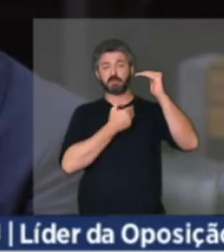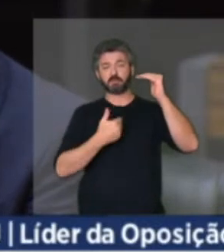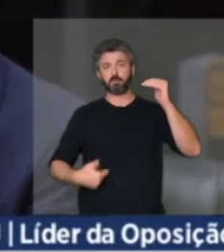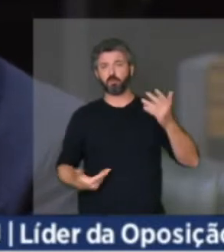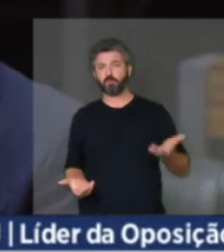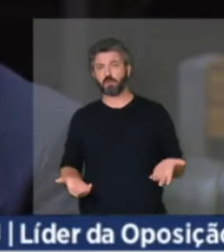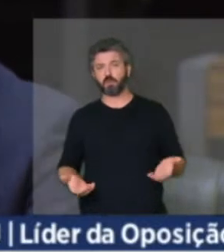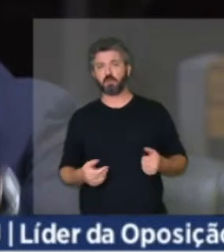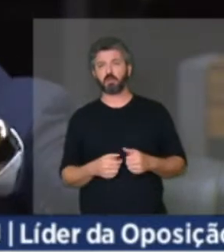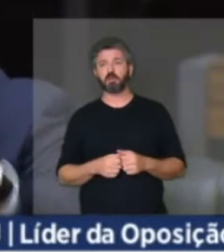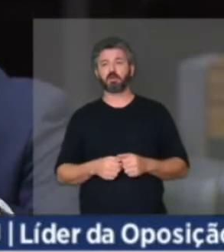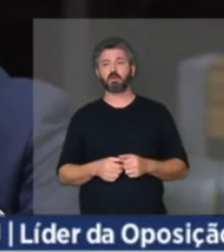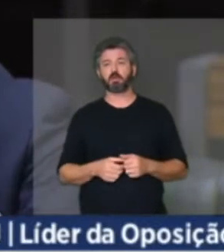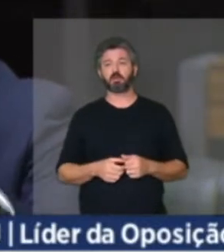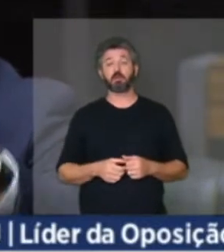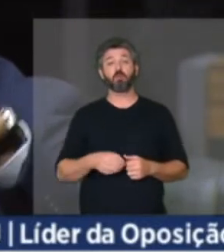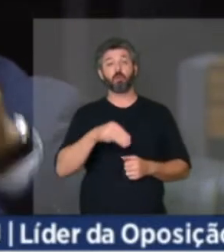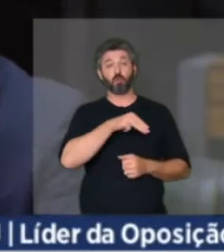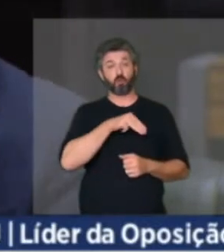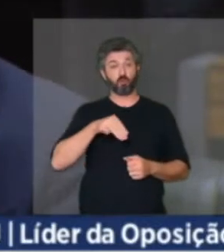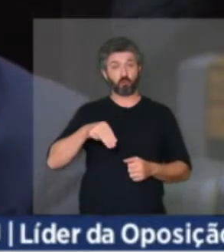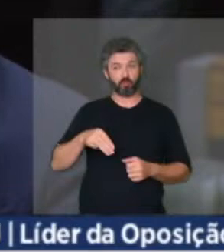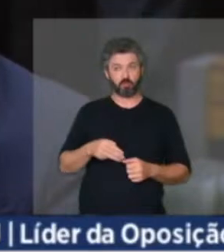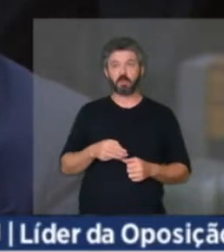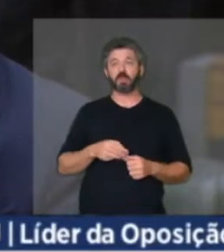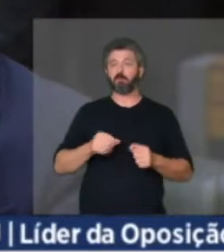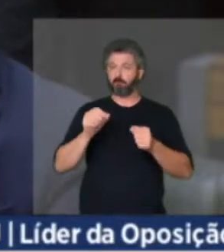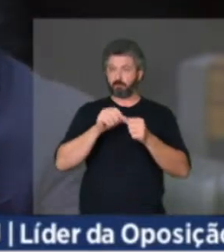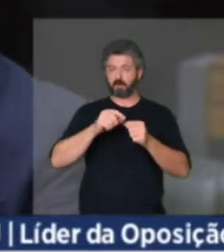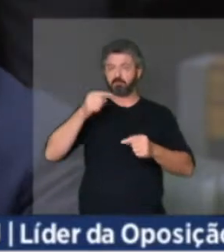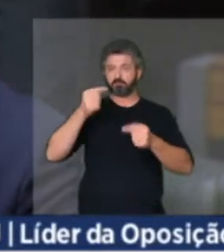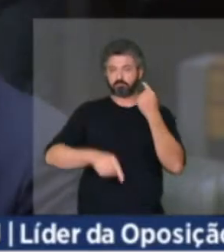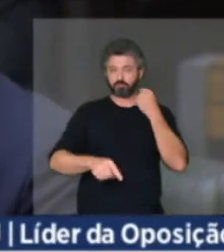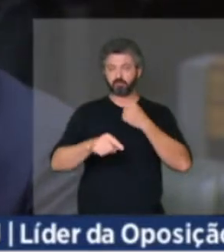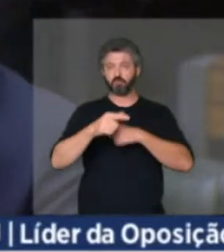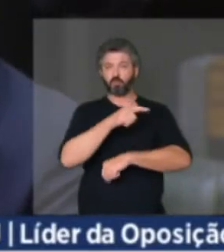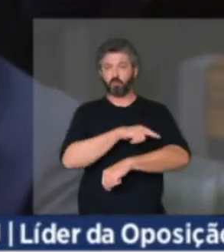MINISTRO TRANSGREDIU UMA REGRA, UMA REGRA CLARA E EXPLÍCITA QUE PROÍBE A